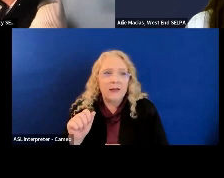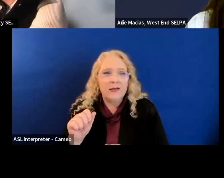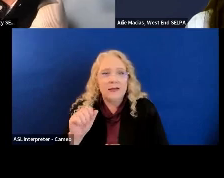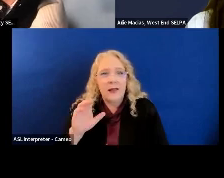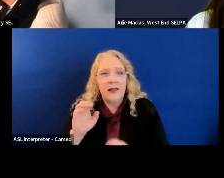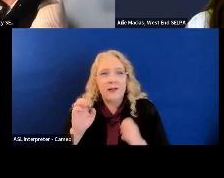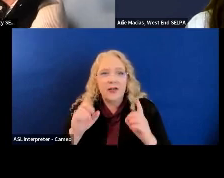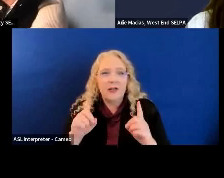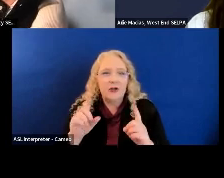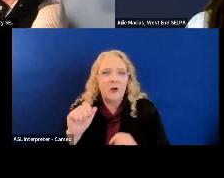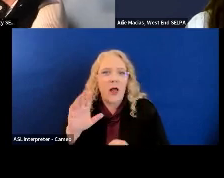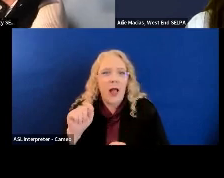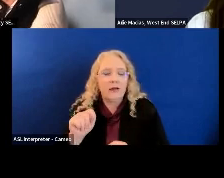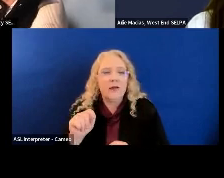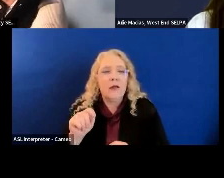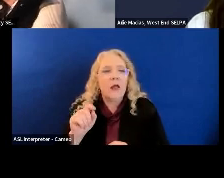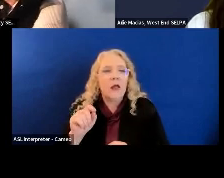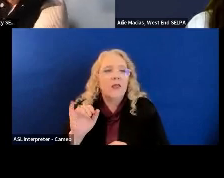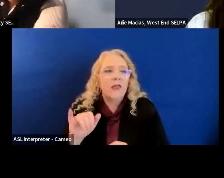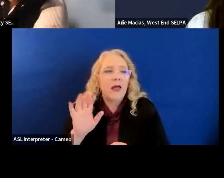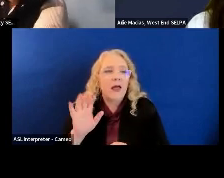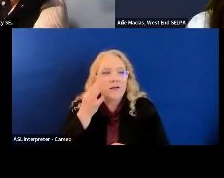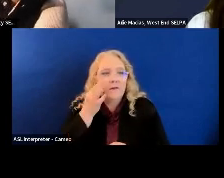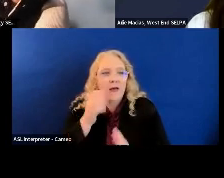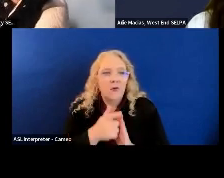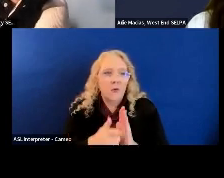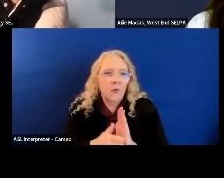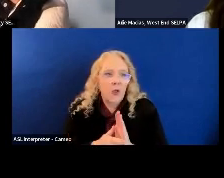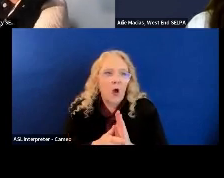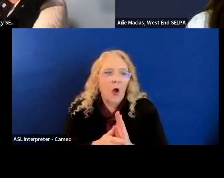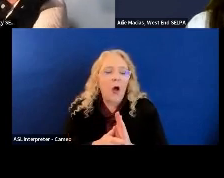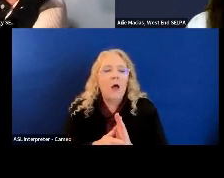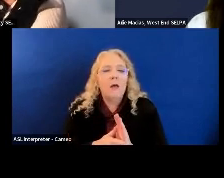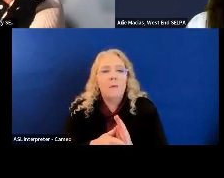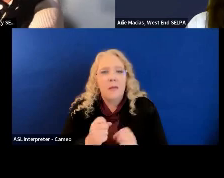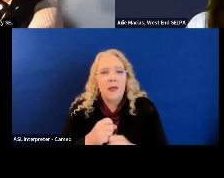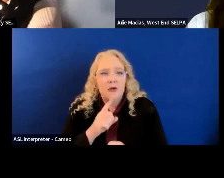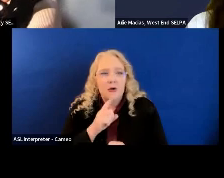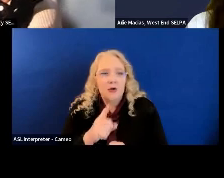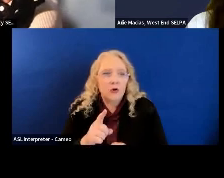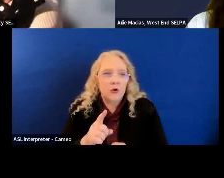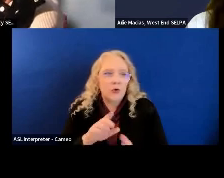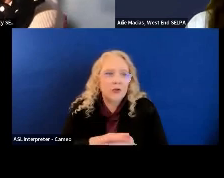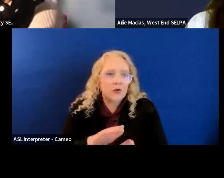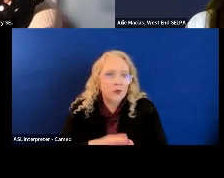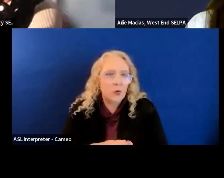los distritos escolares proporcionen una educación pública gratuita y adecuada o lo que conocemos como FAPE a